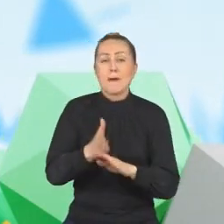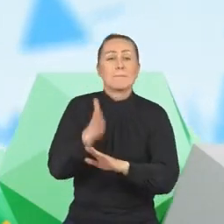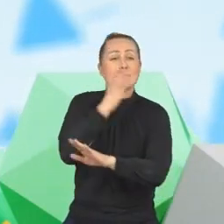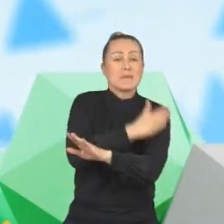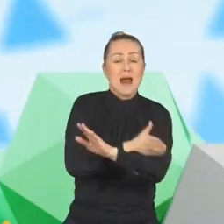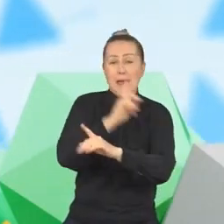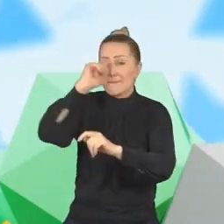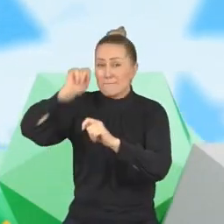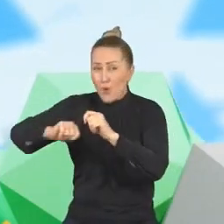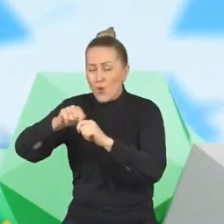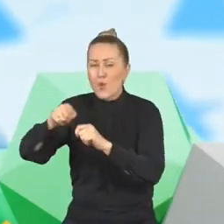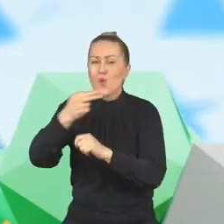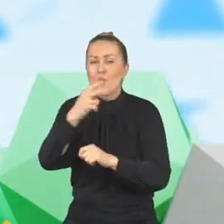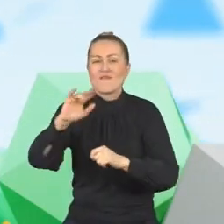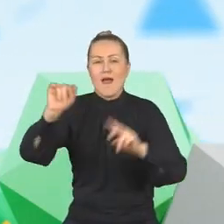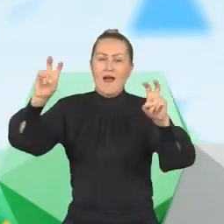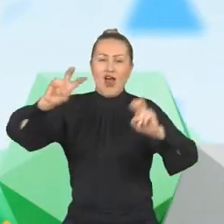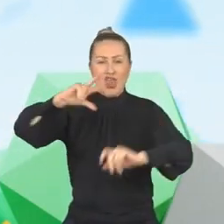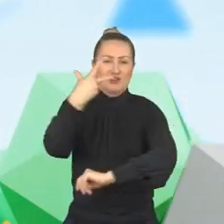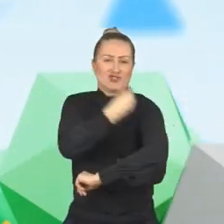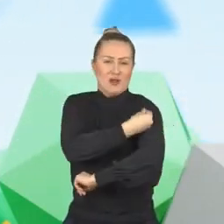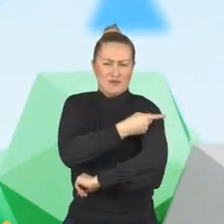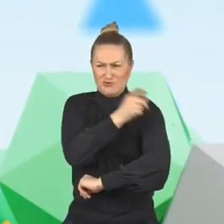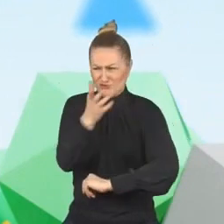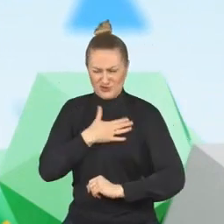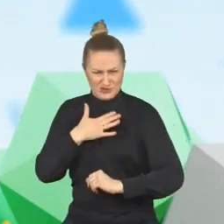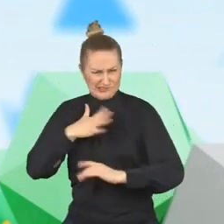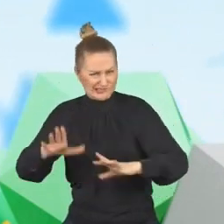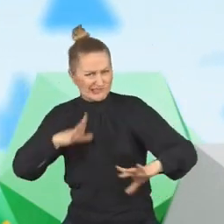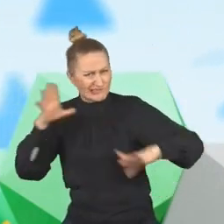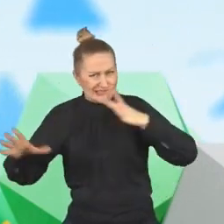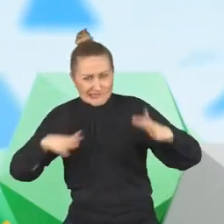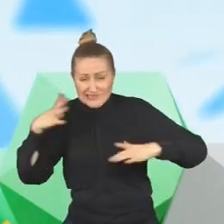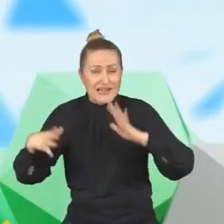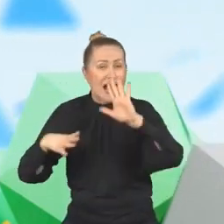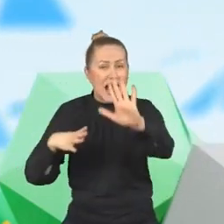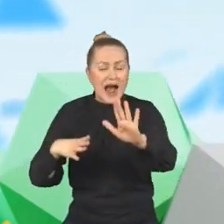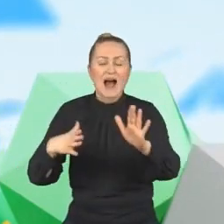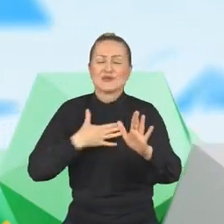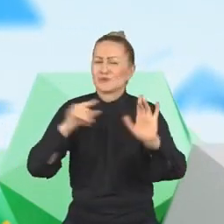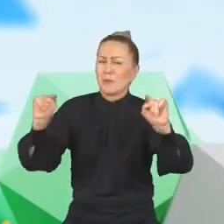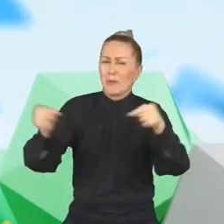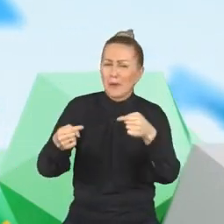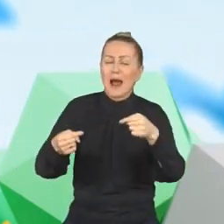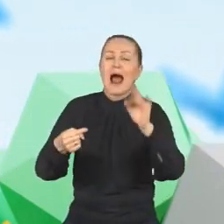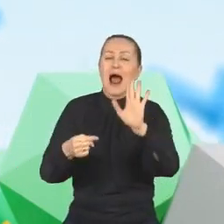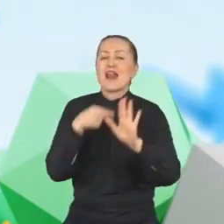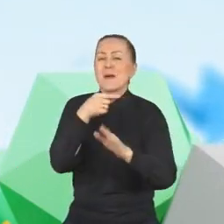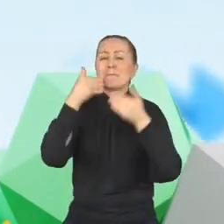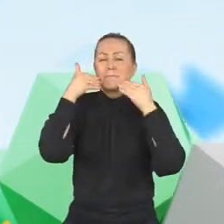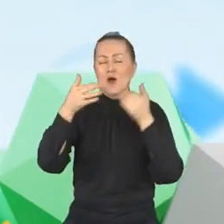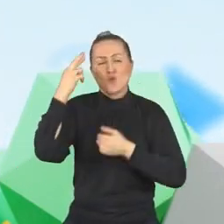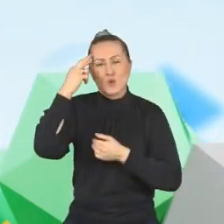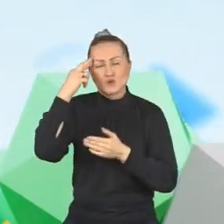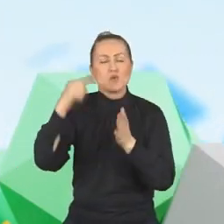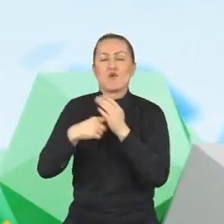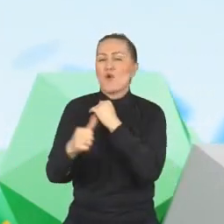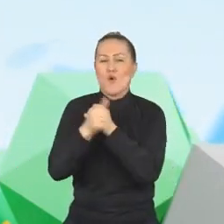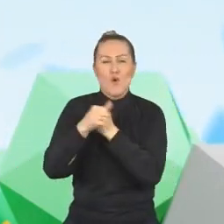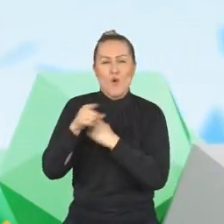wiem, że ta metafora może dzisiaj jest troszkę kontrowersyjna, ale jest to metafora, która pozwala nam doskonale zrozumieć, na czym ta metoda polega.